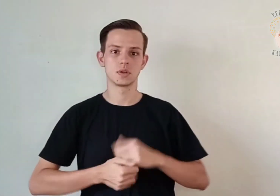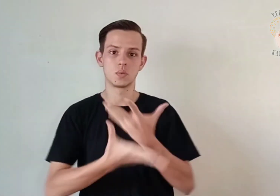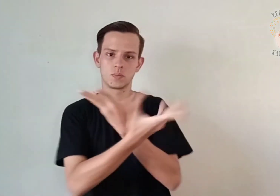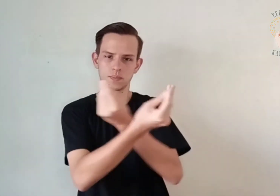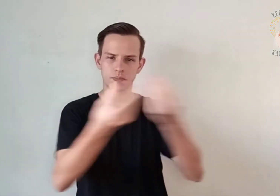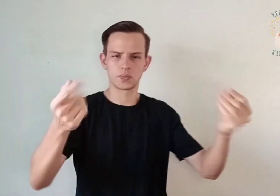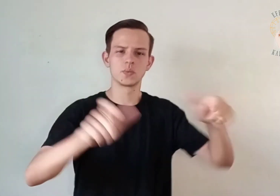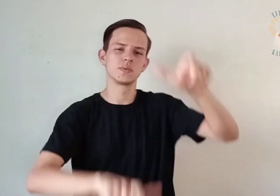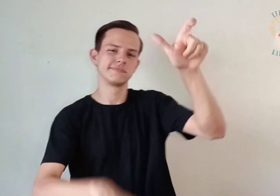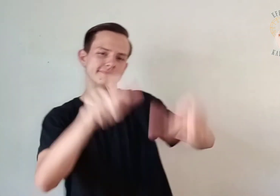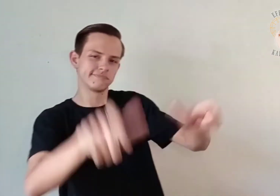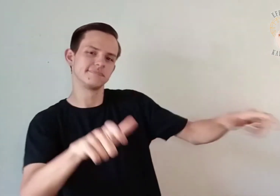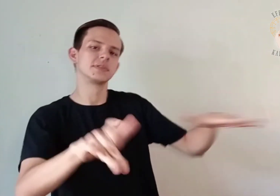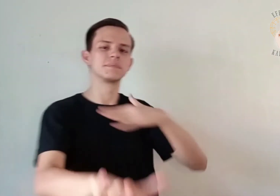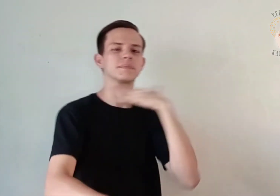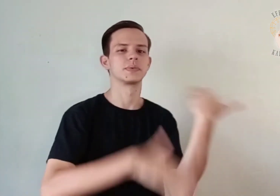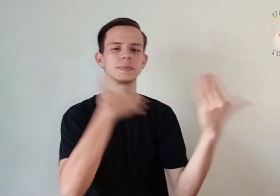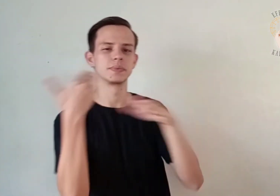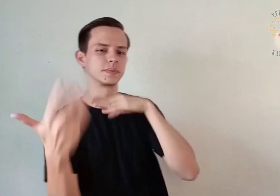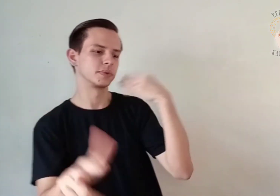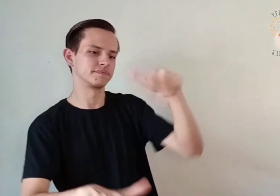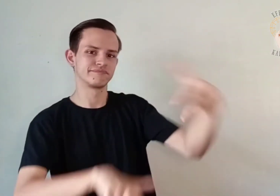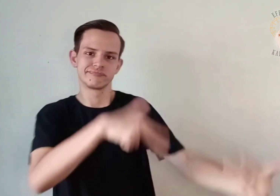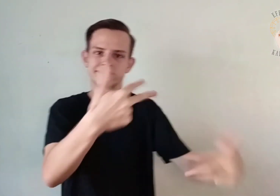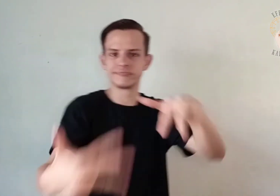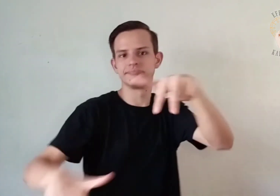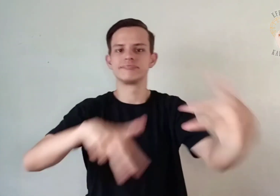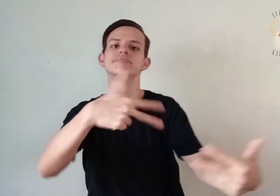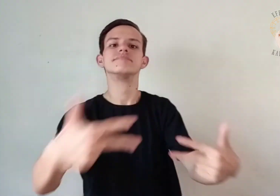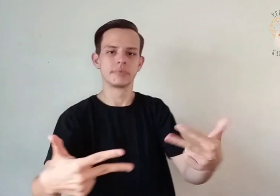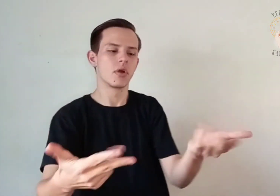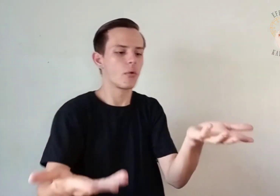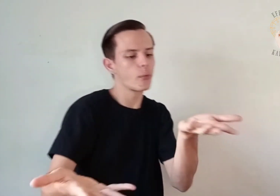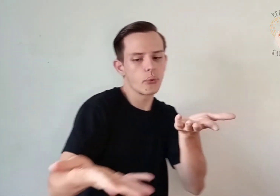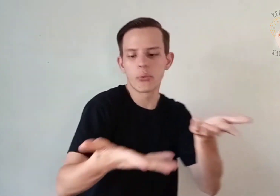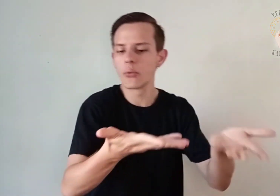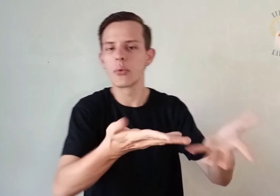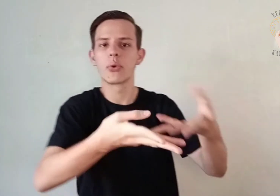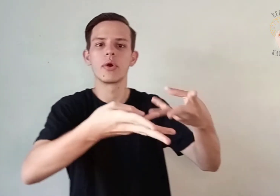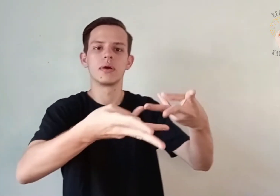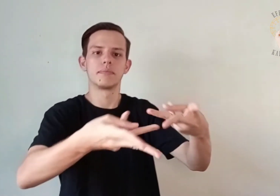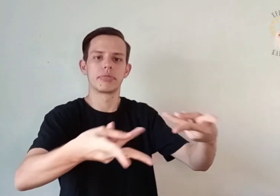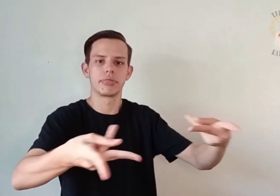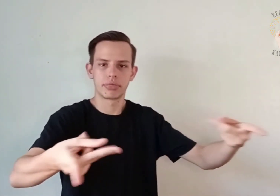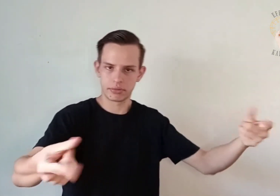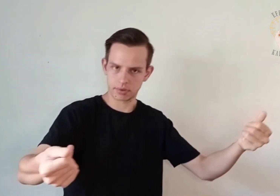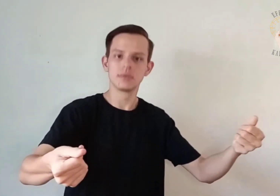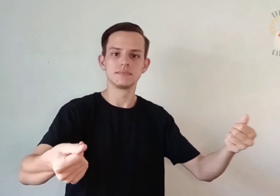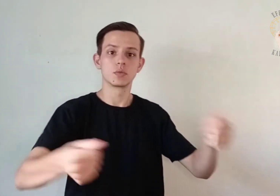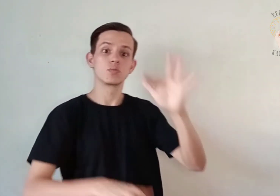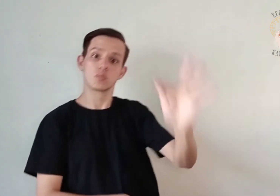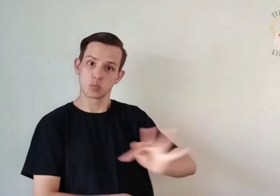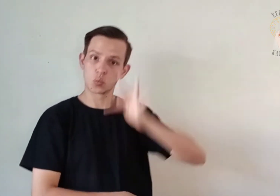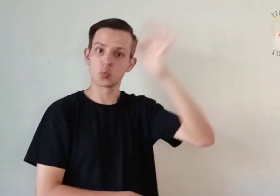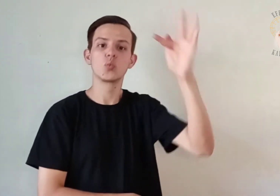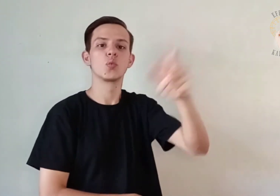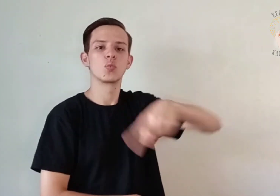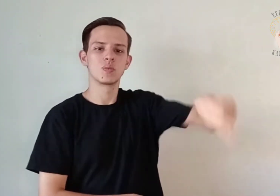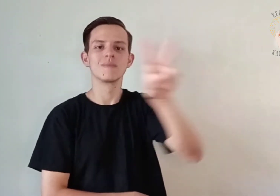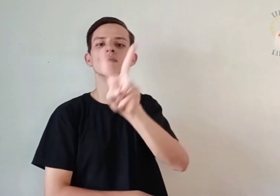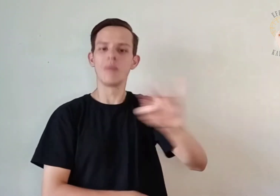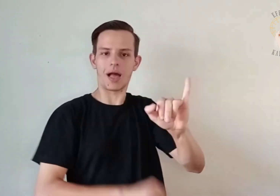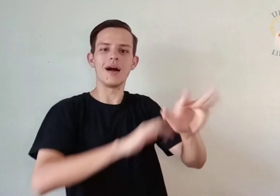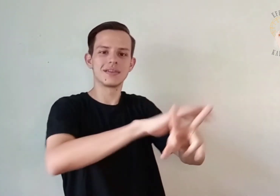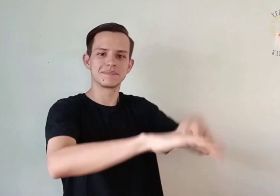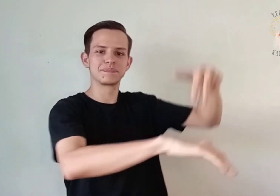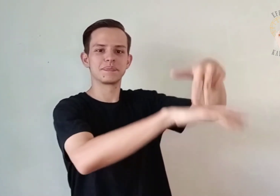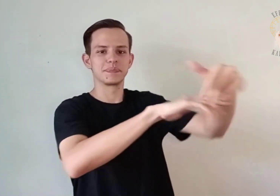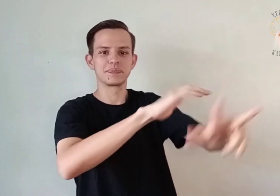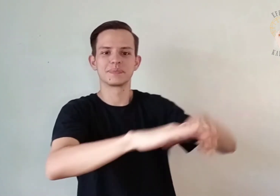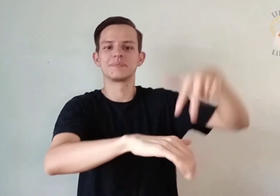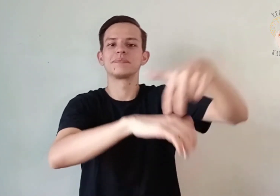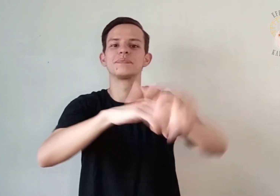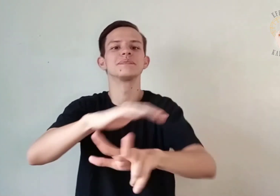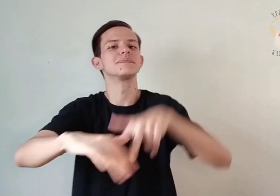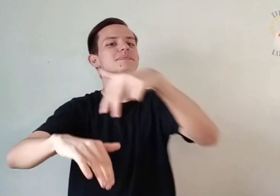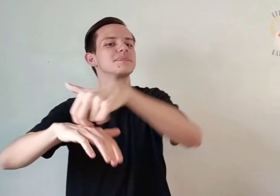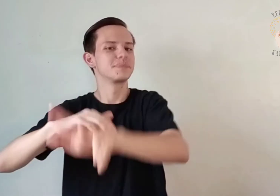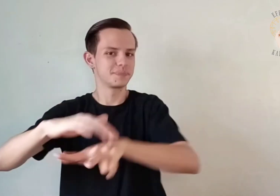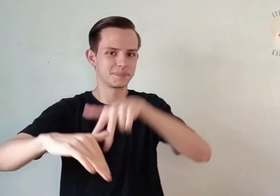(Dn 12, 2) Muitos dos que dormem no pó da terra despertarão,